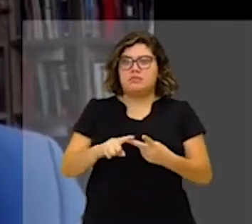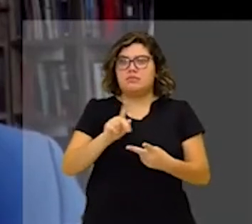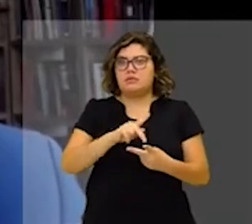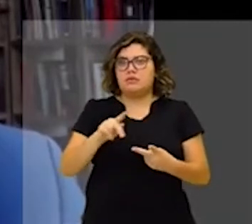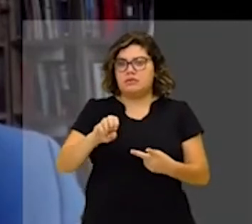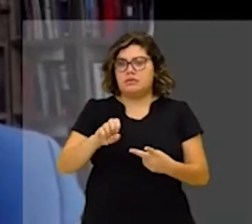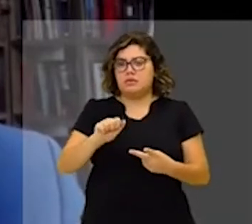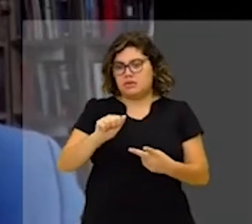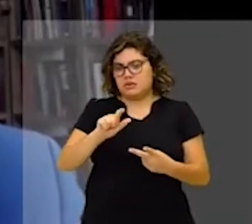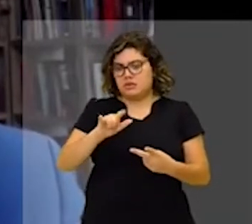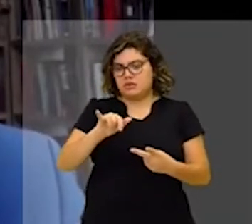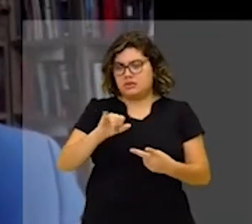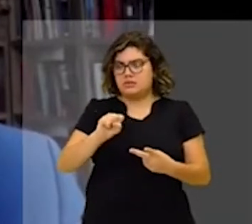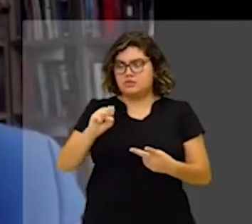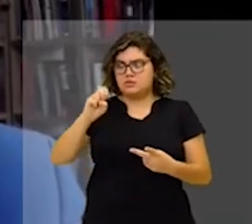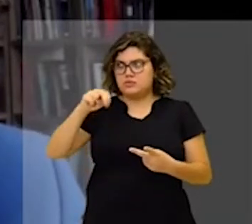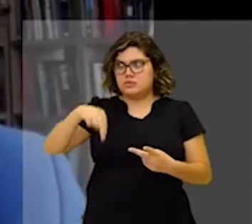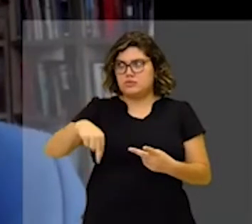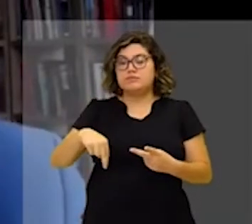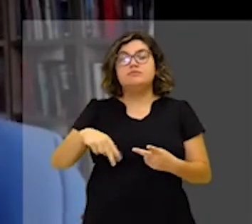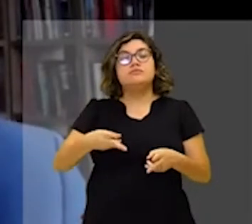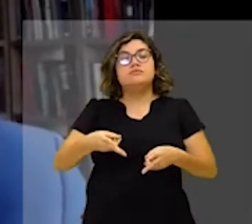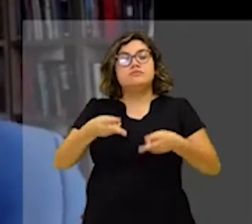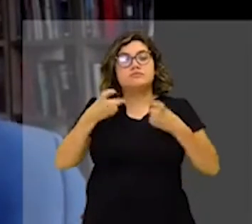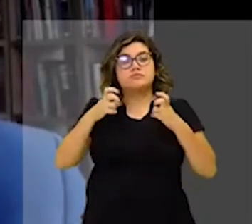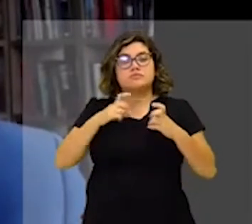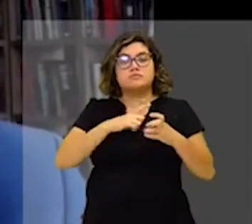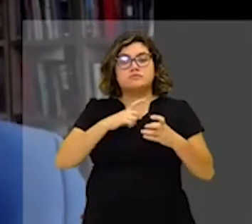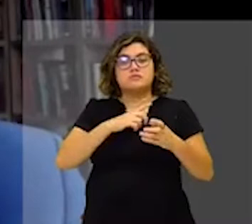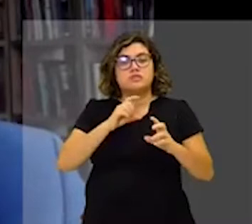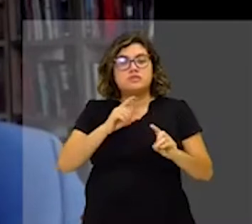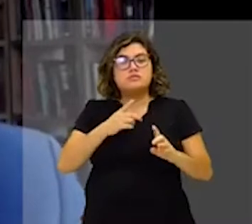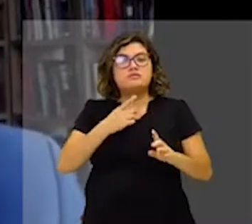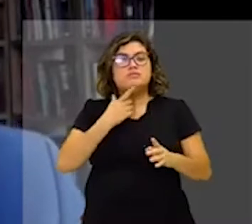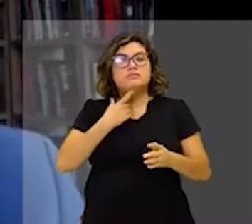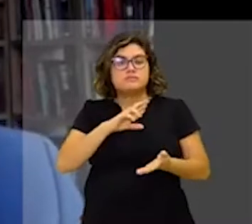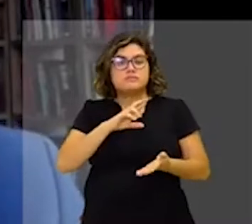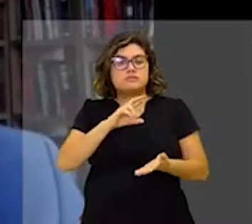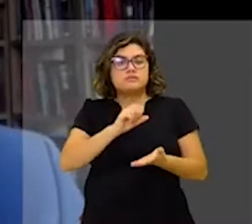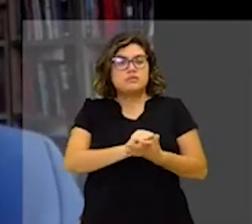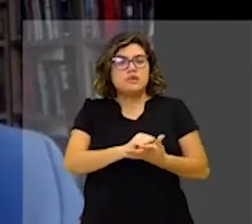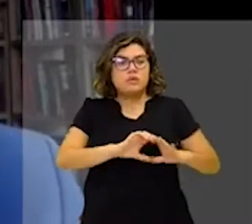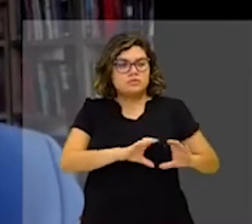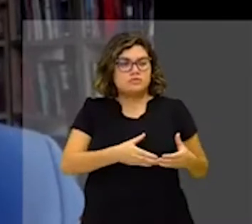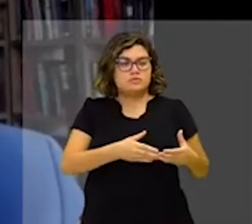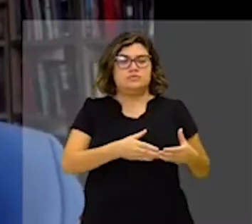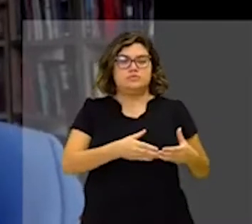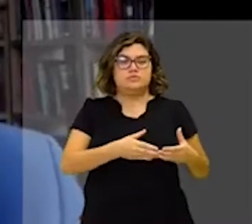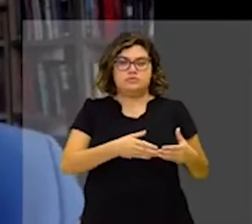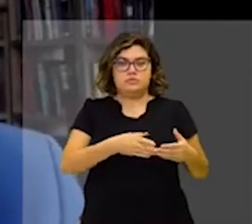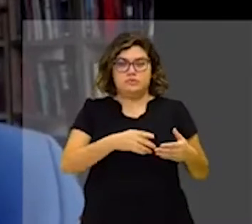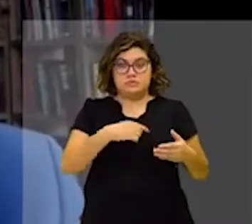que apenas se pretendiam o registro do nome coletivo e destacamos que a rejeição daquele